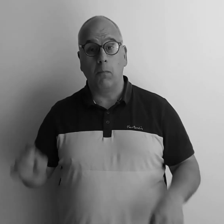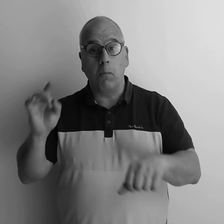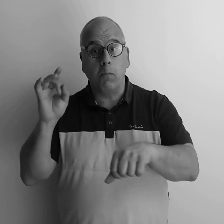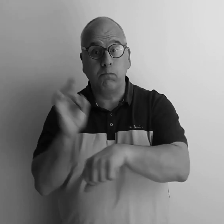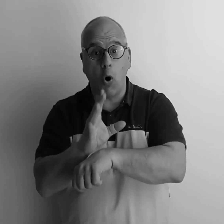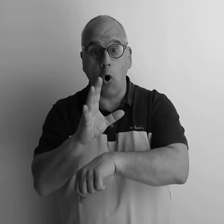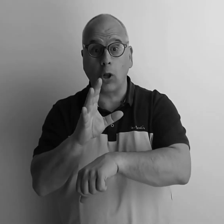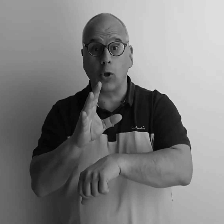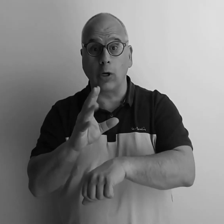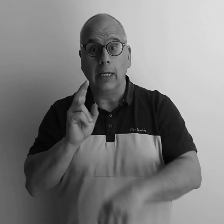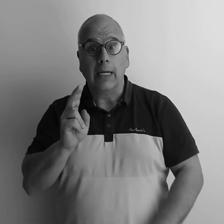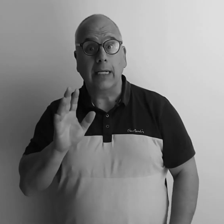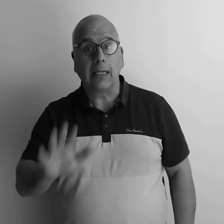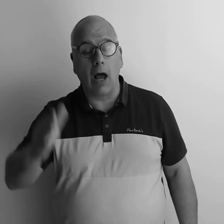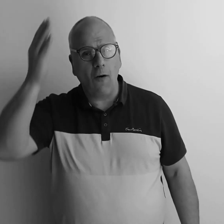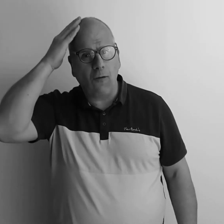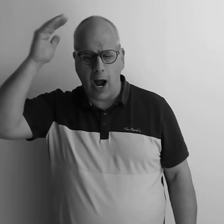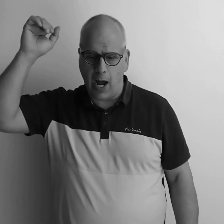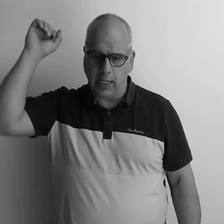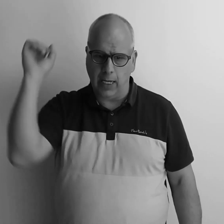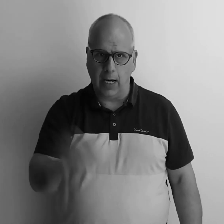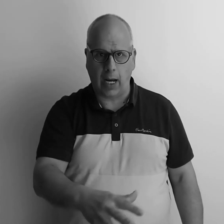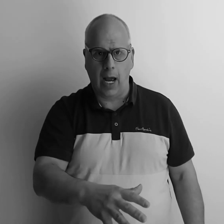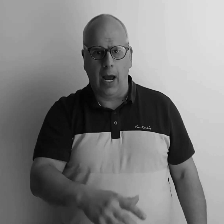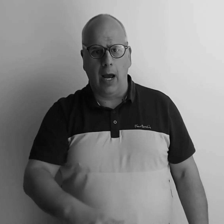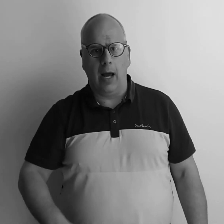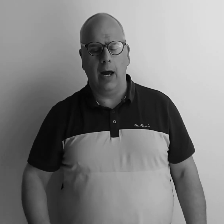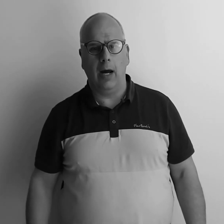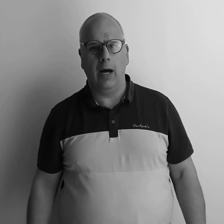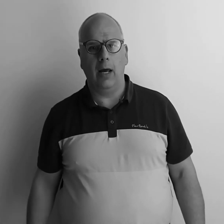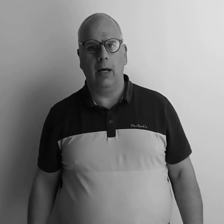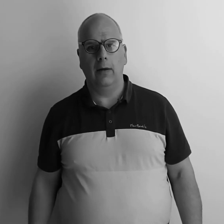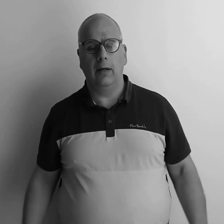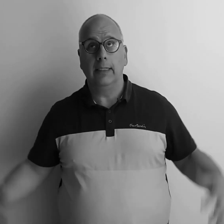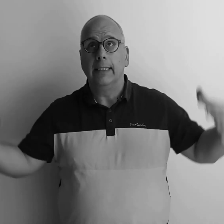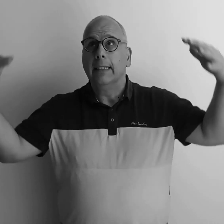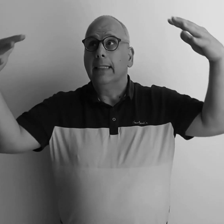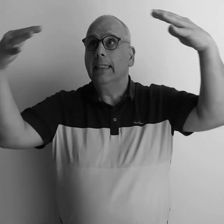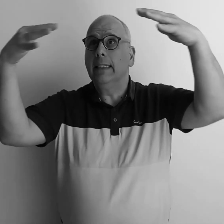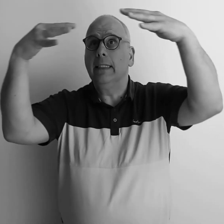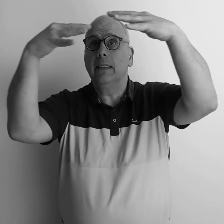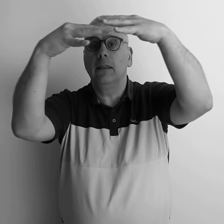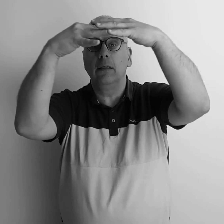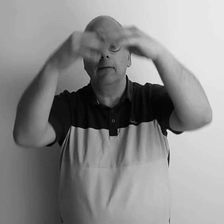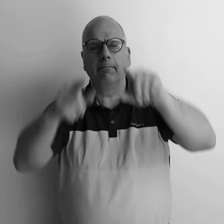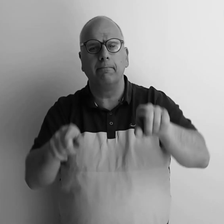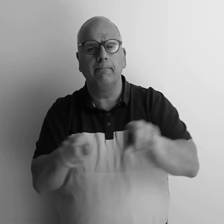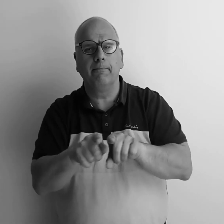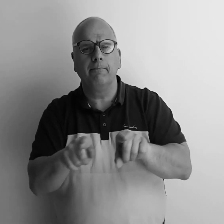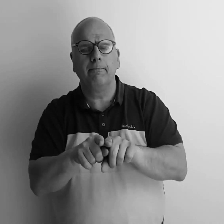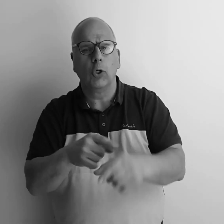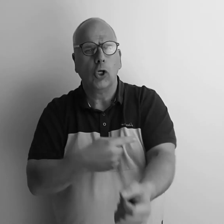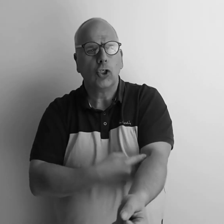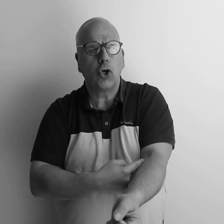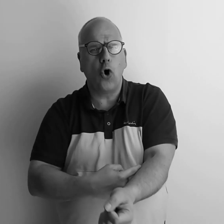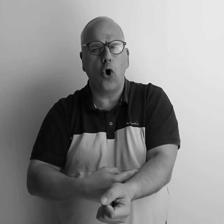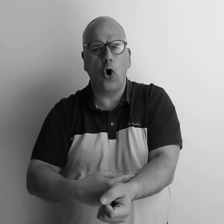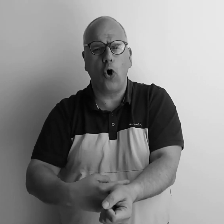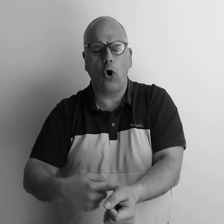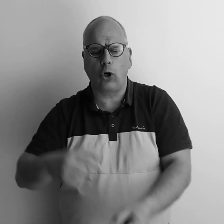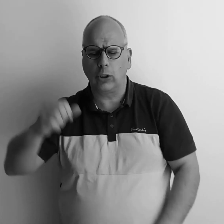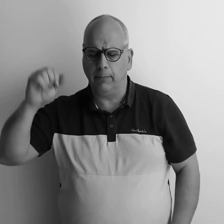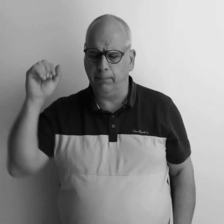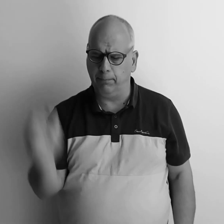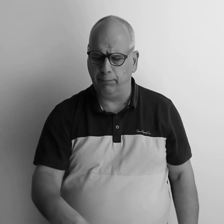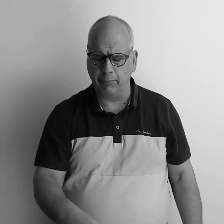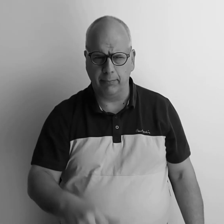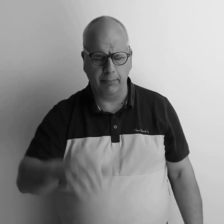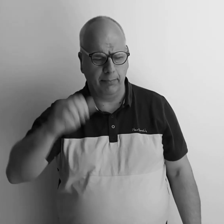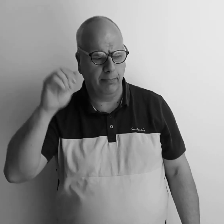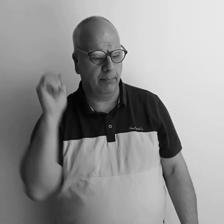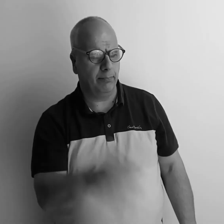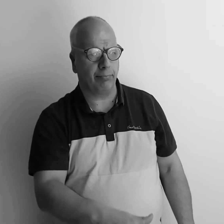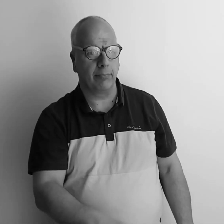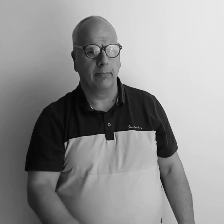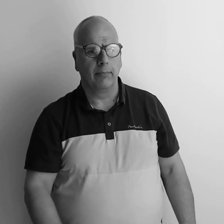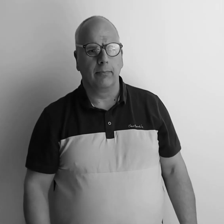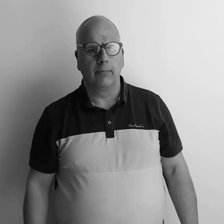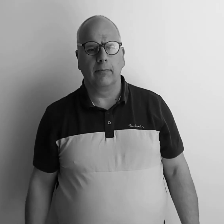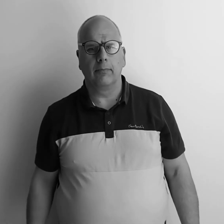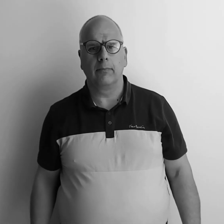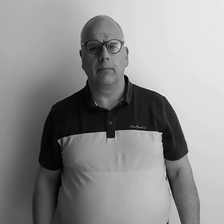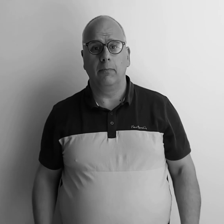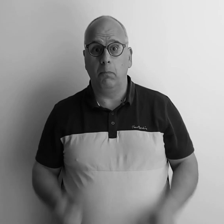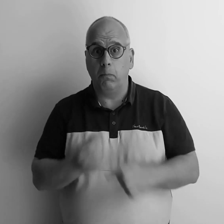"Boldog, kinek fejére Az ég oly sorsot mért,